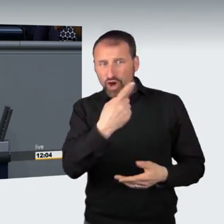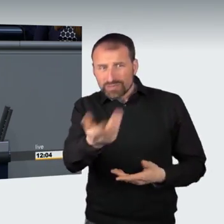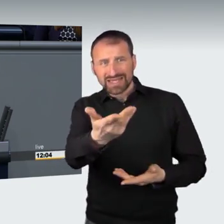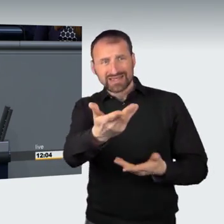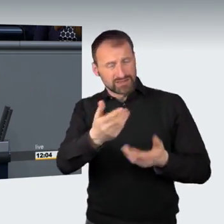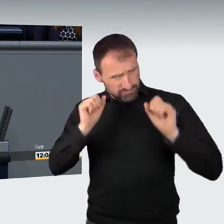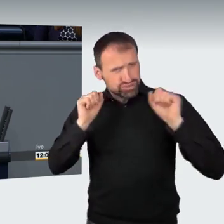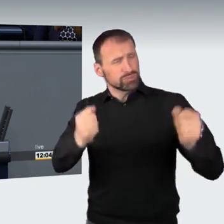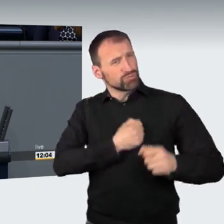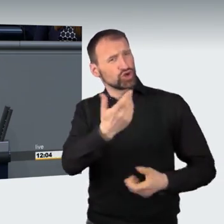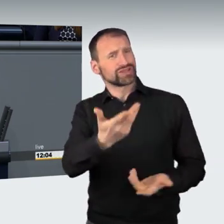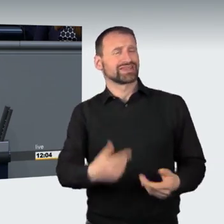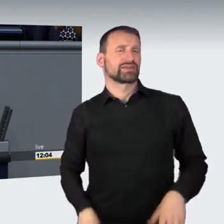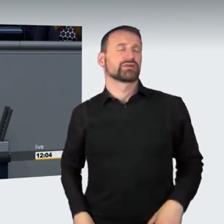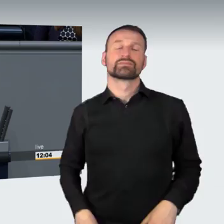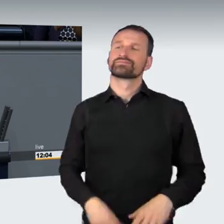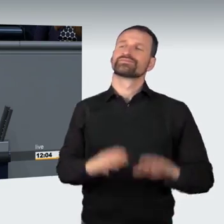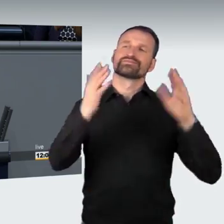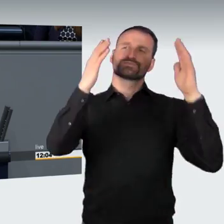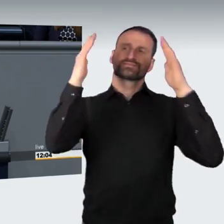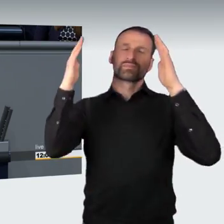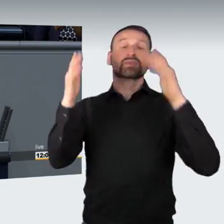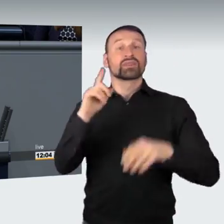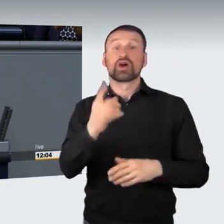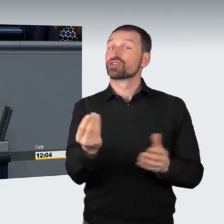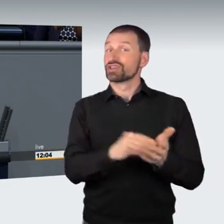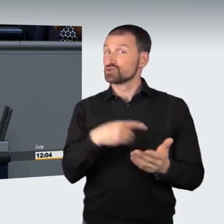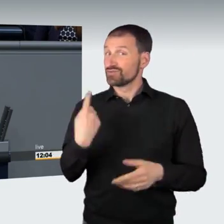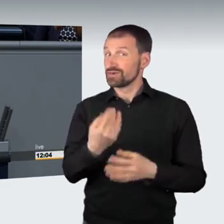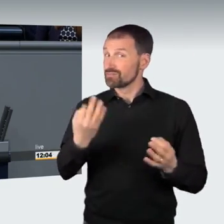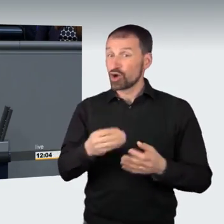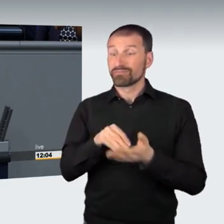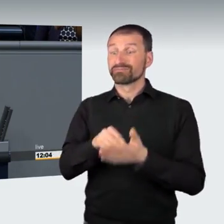brauchen wir auch eine richtige Bodenpreisbremse. Auch hier müssen wir einmal einen Riegel vorschieben.